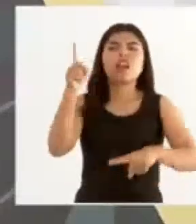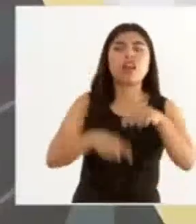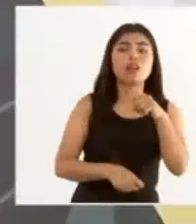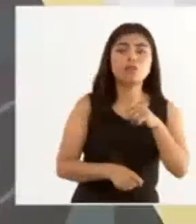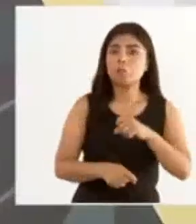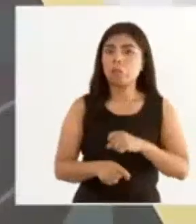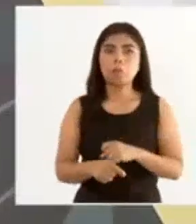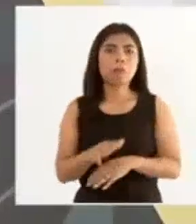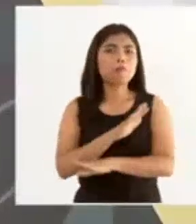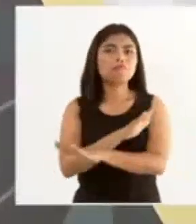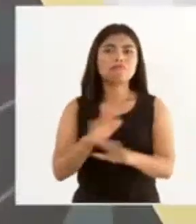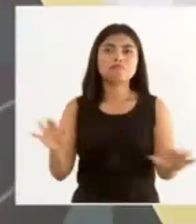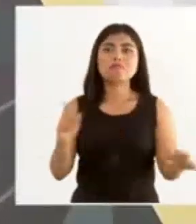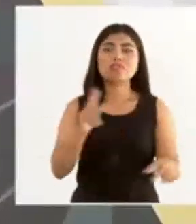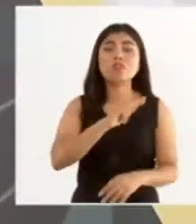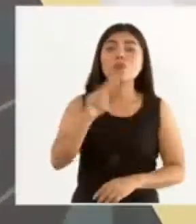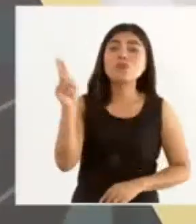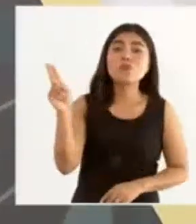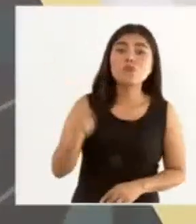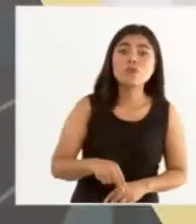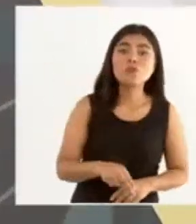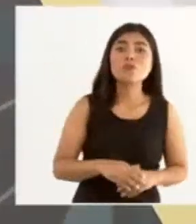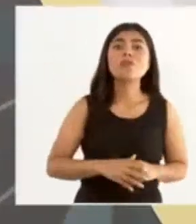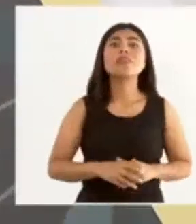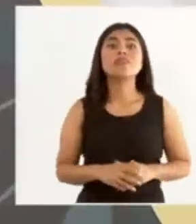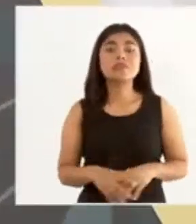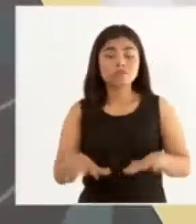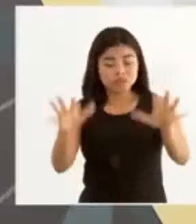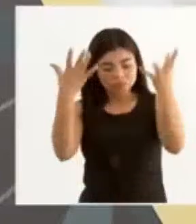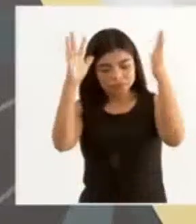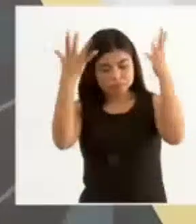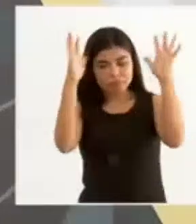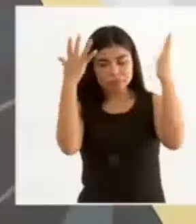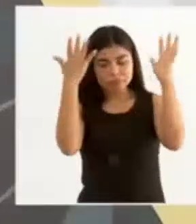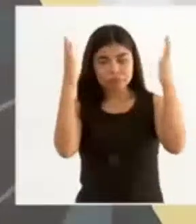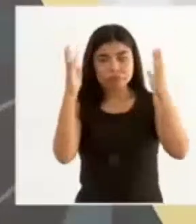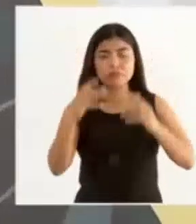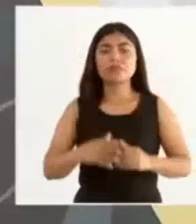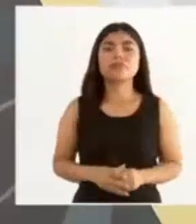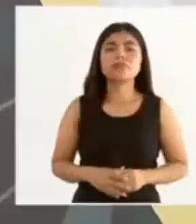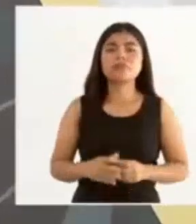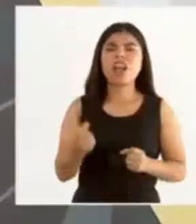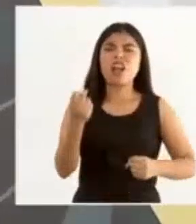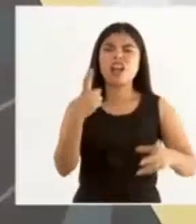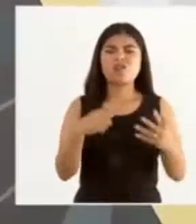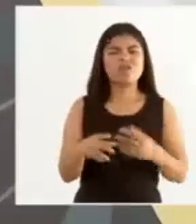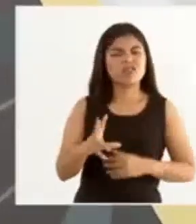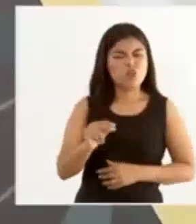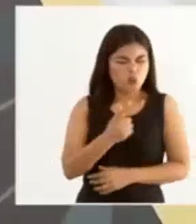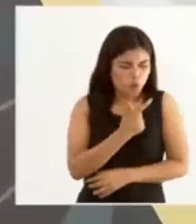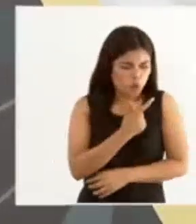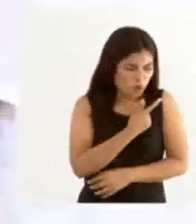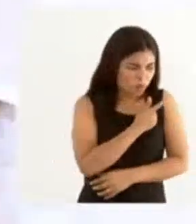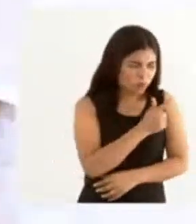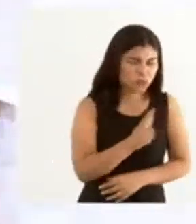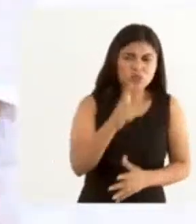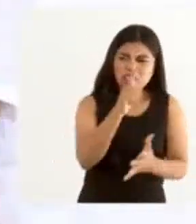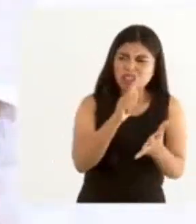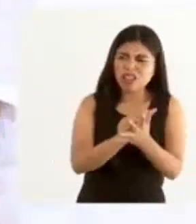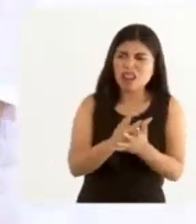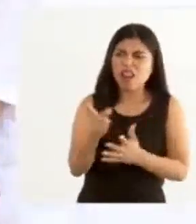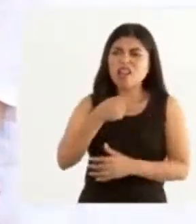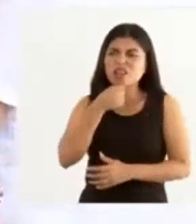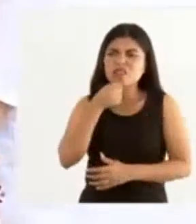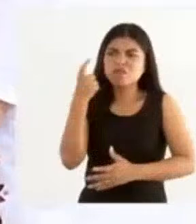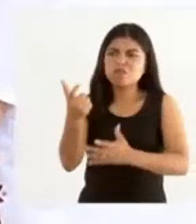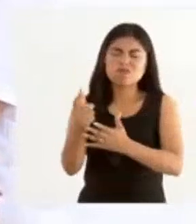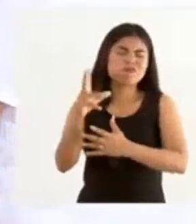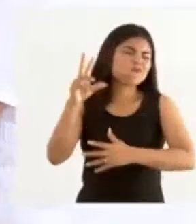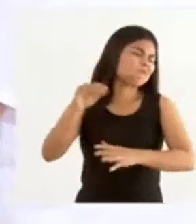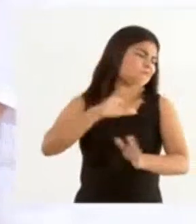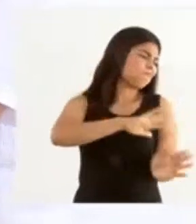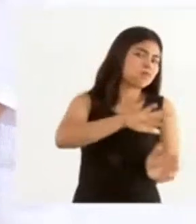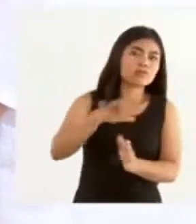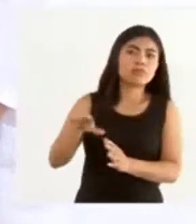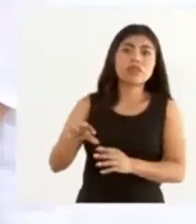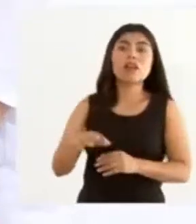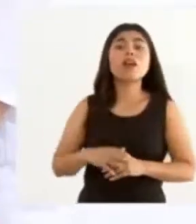enojo. Luego de los que están en contra de apoyar al pueblo. El apoyo a personas con discapacidad.